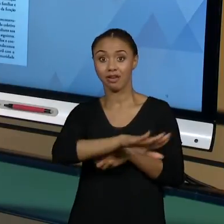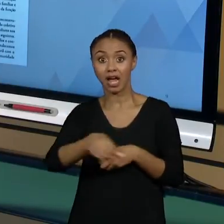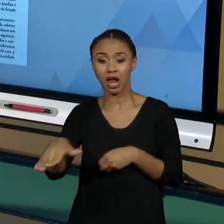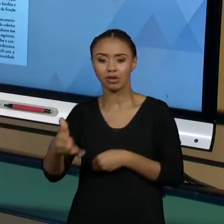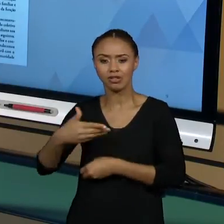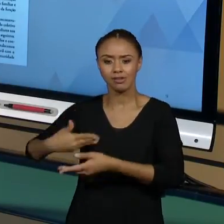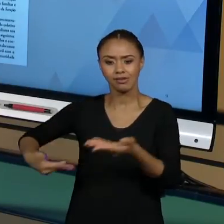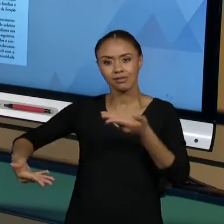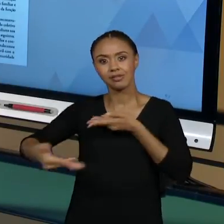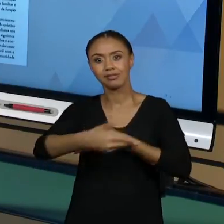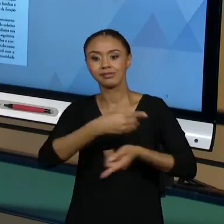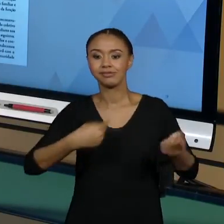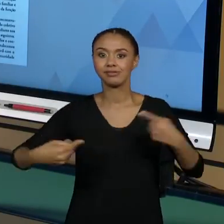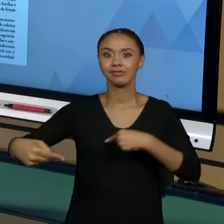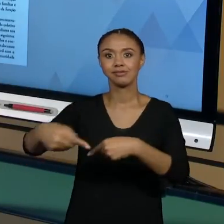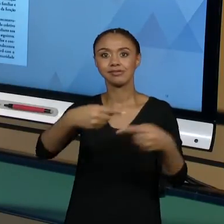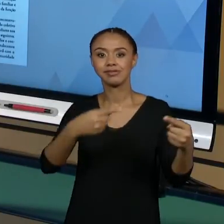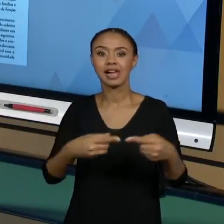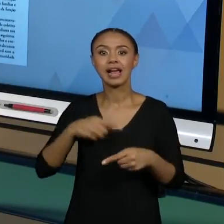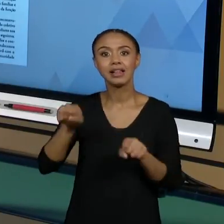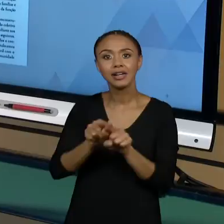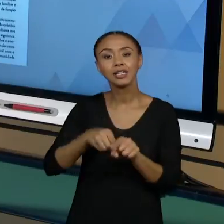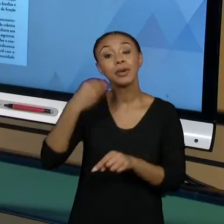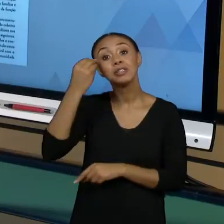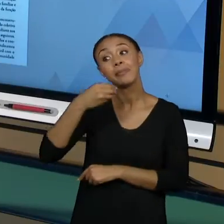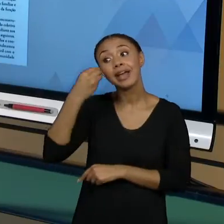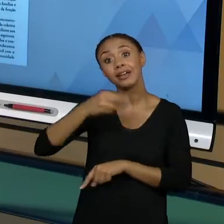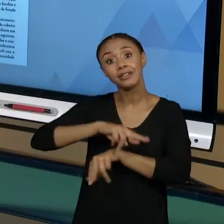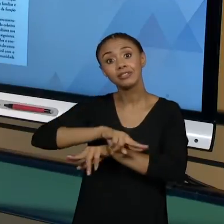VÁRIAS VIVÊNCIAS COM SPINNER E, NAQUELE MOMENTO,